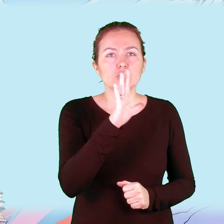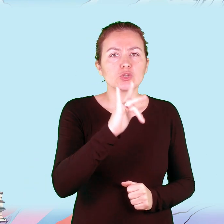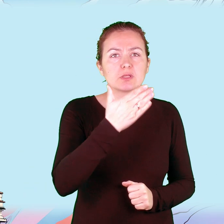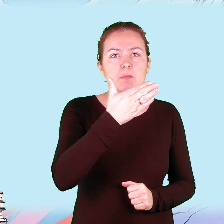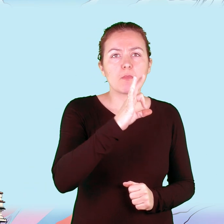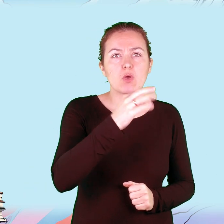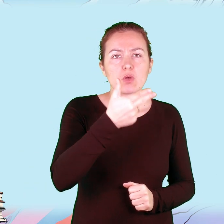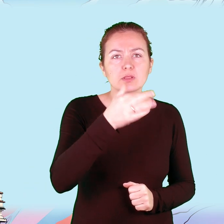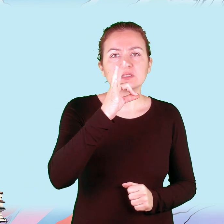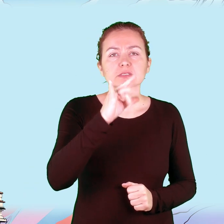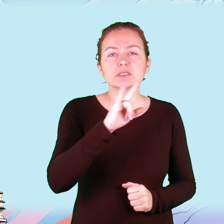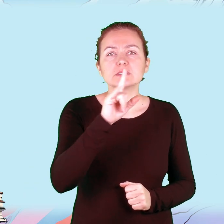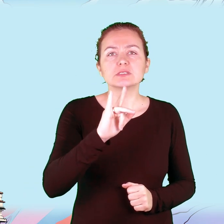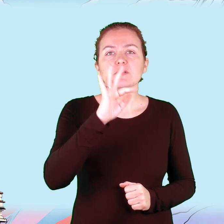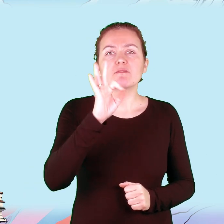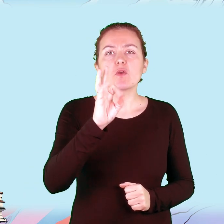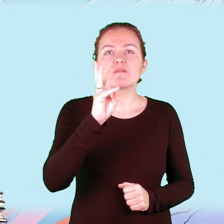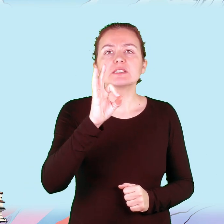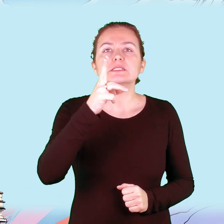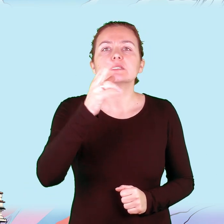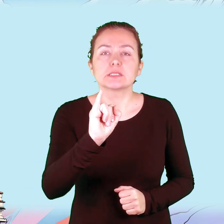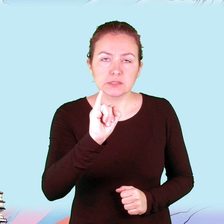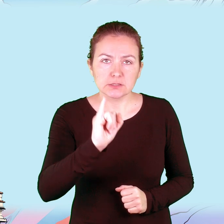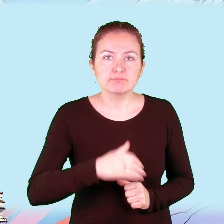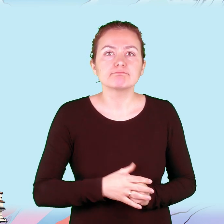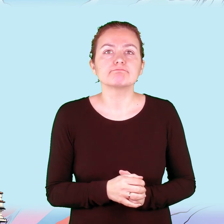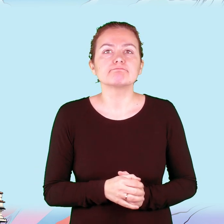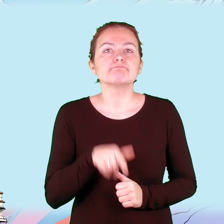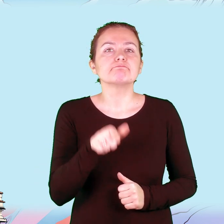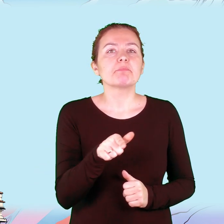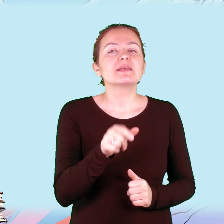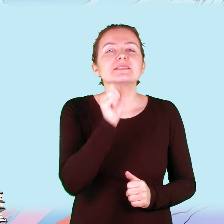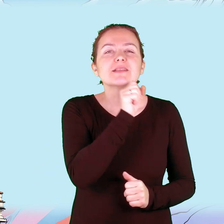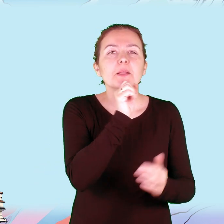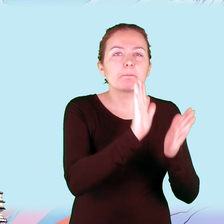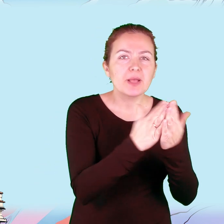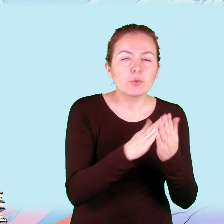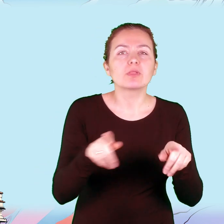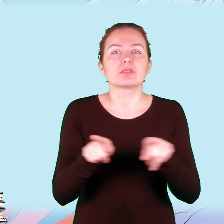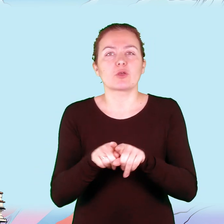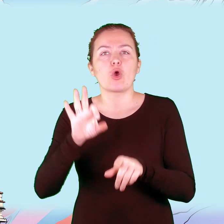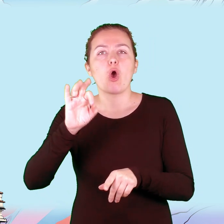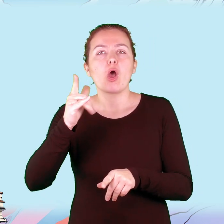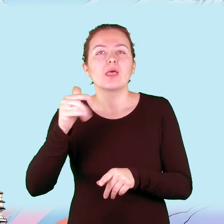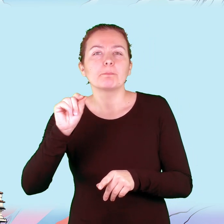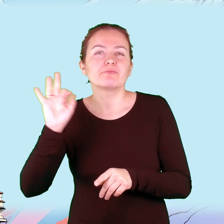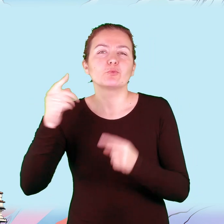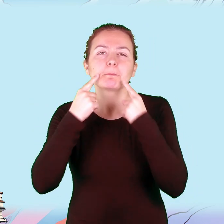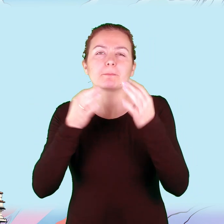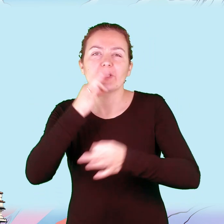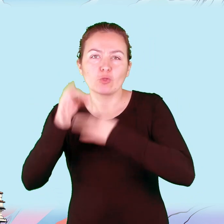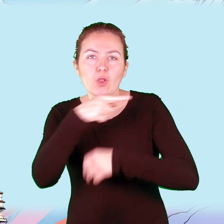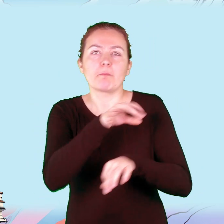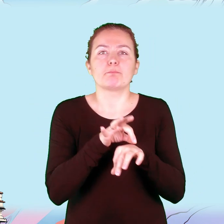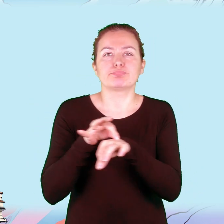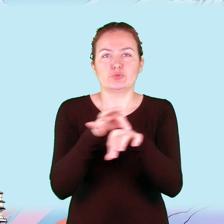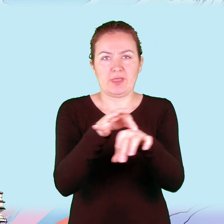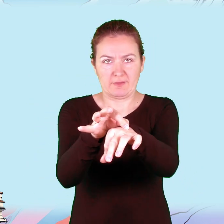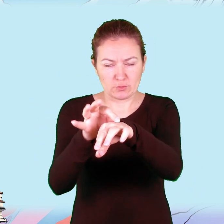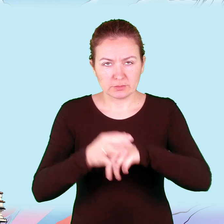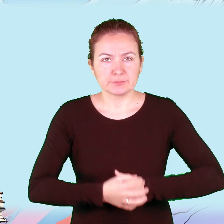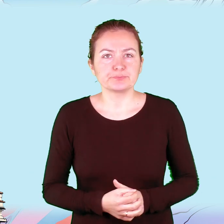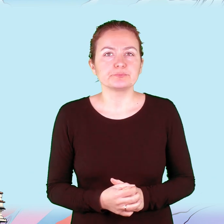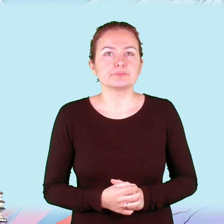• Szymon Syzyfowski – przewodnik bohaterów w Starej Bibliotece i Mitycznym Olimpie.